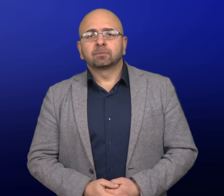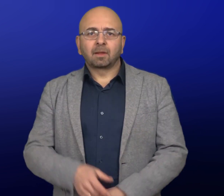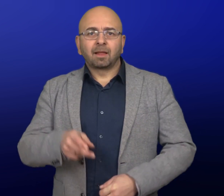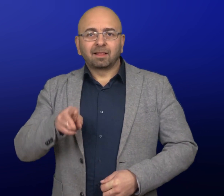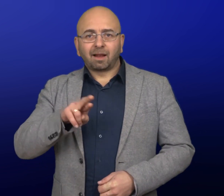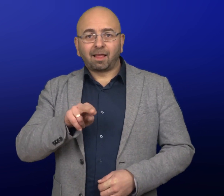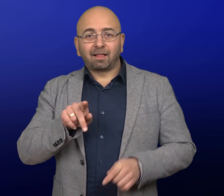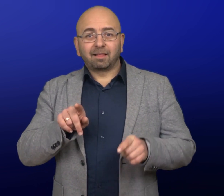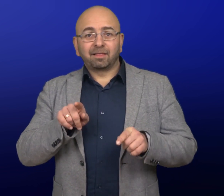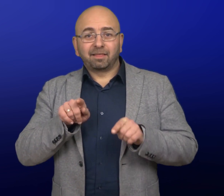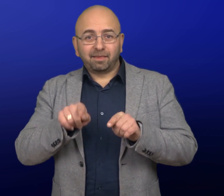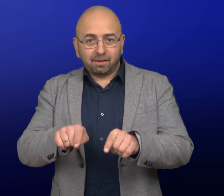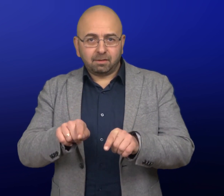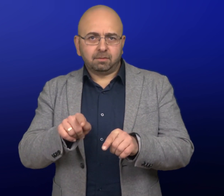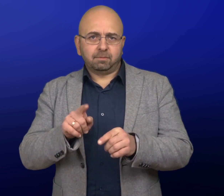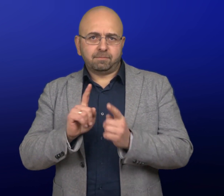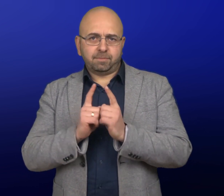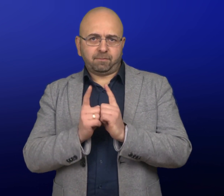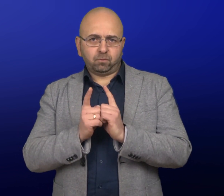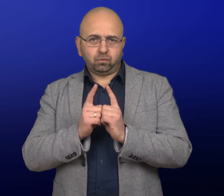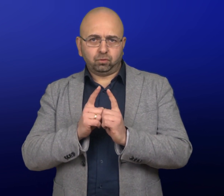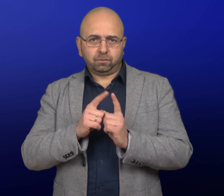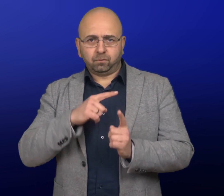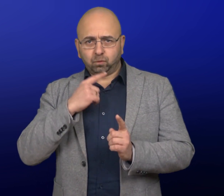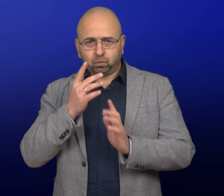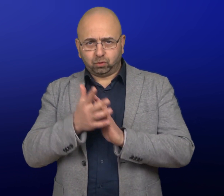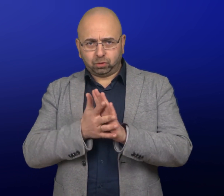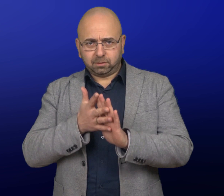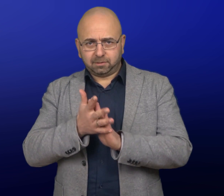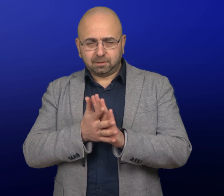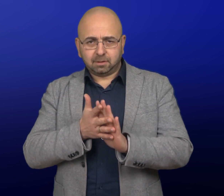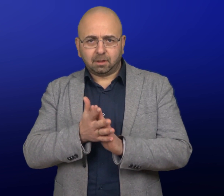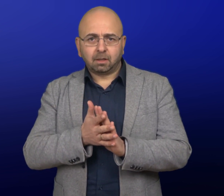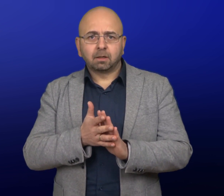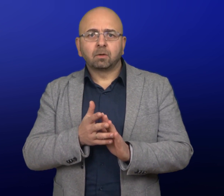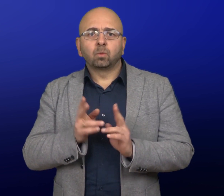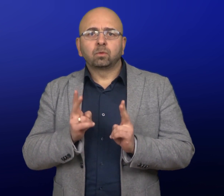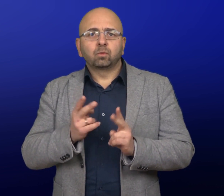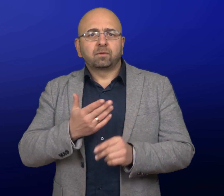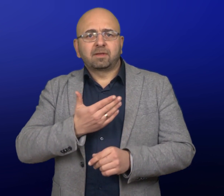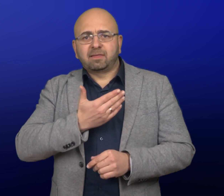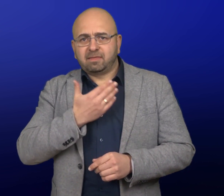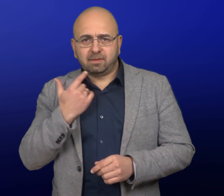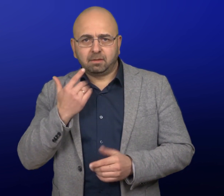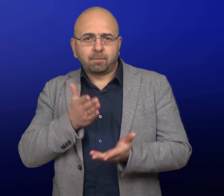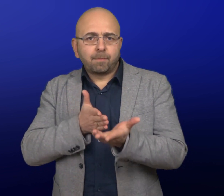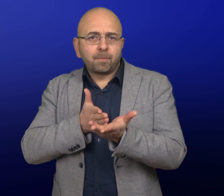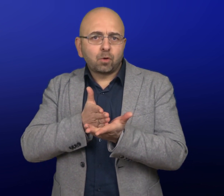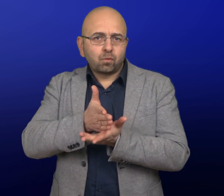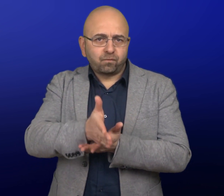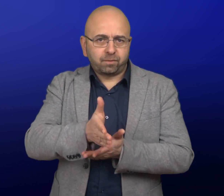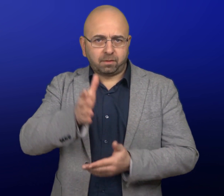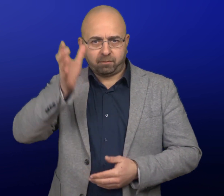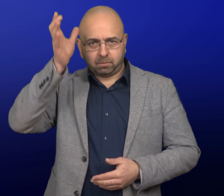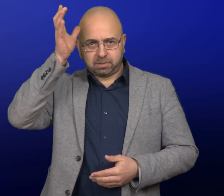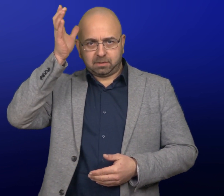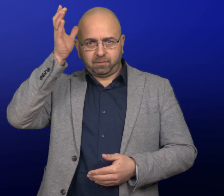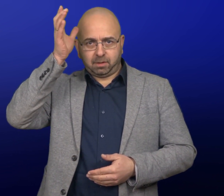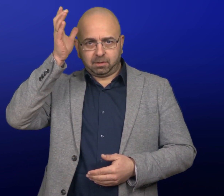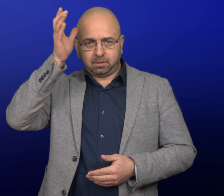Для тех переводчиков РЖЯ, у которых нет профильного образования,